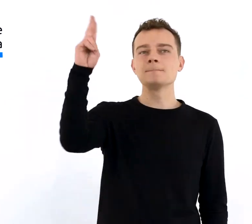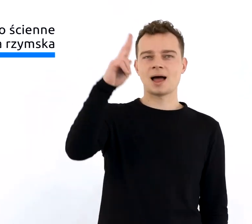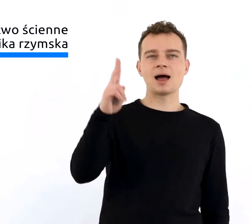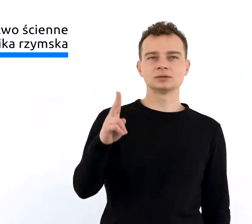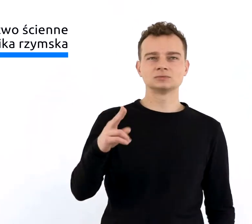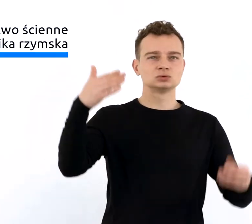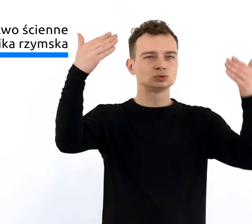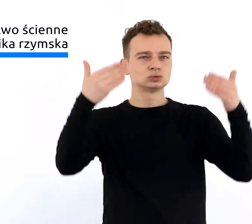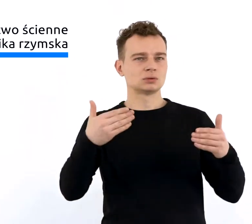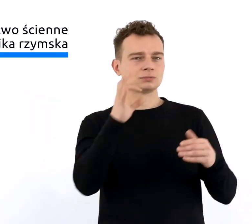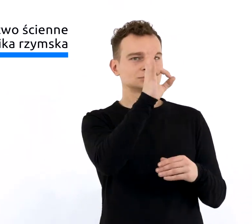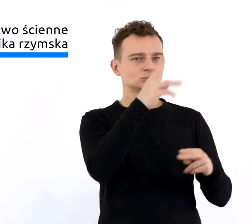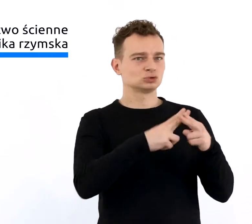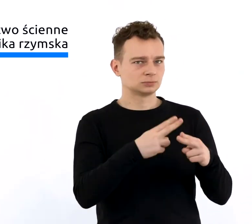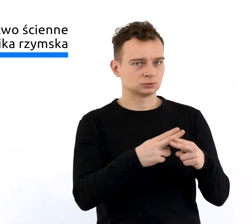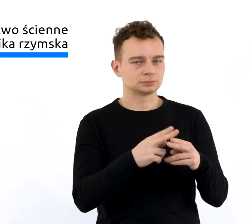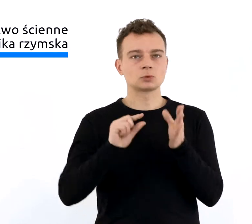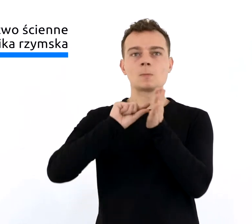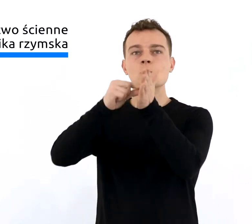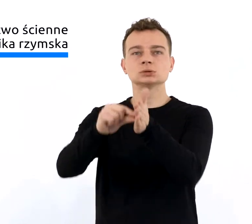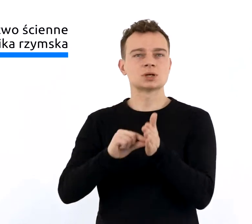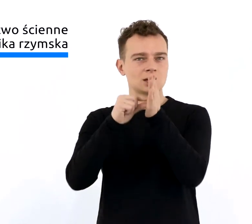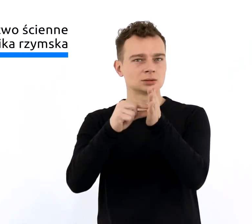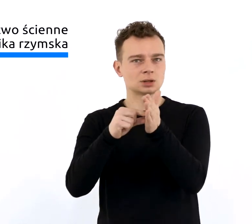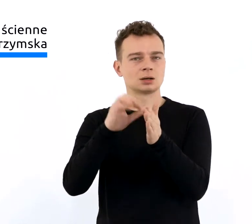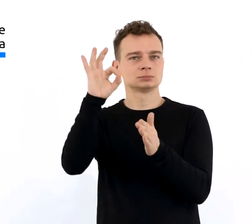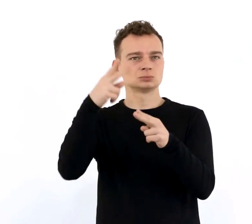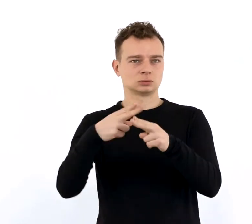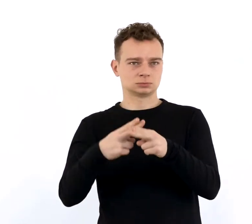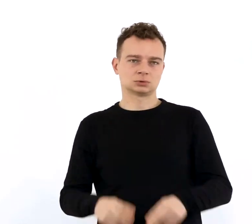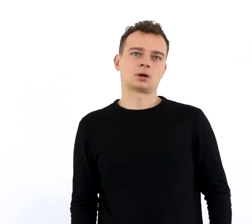Malarstwo ścienne i mozaika rzymska